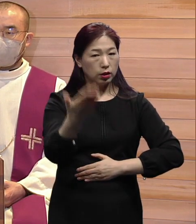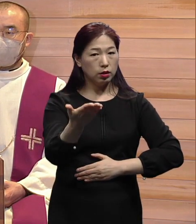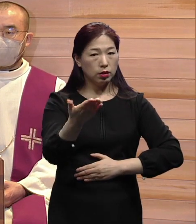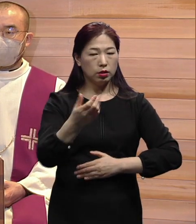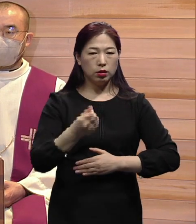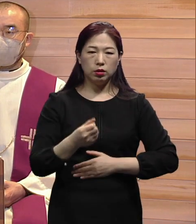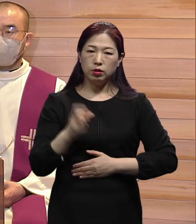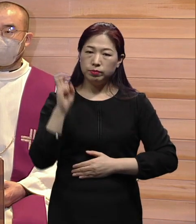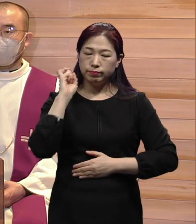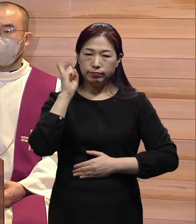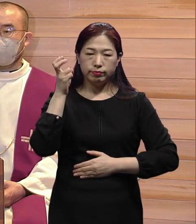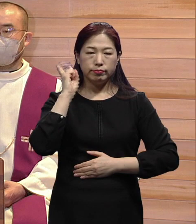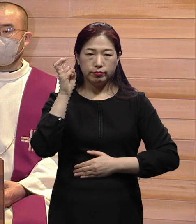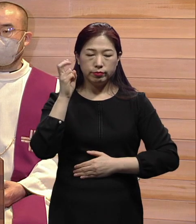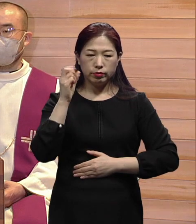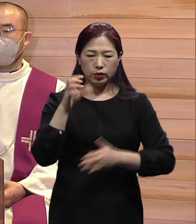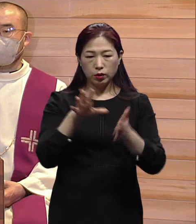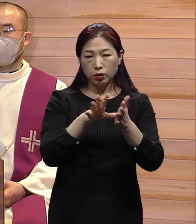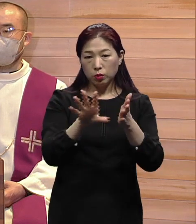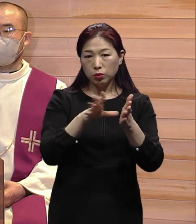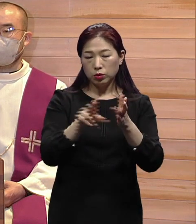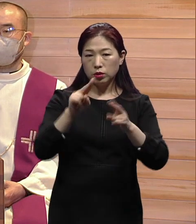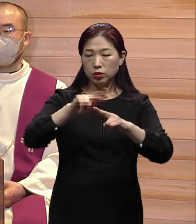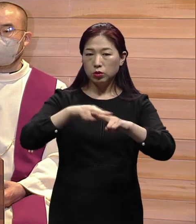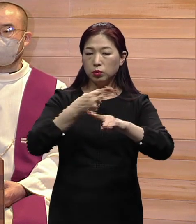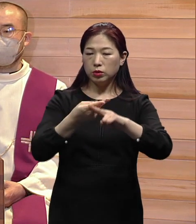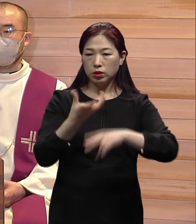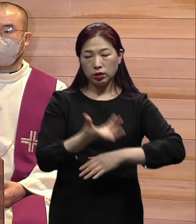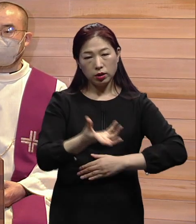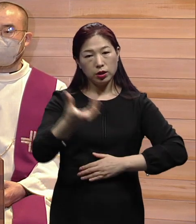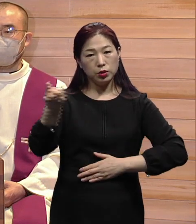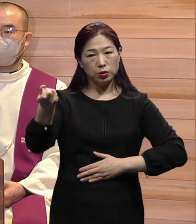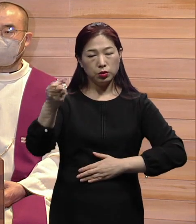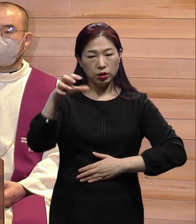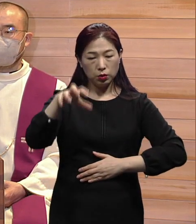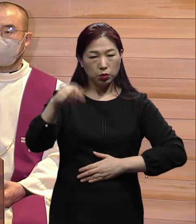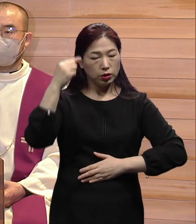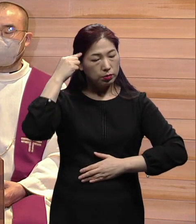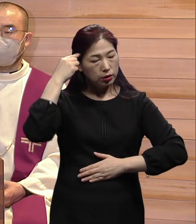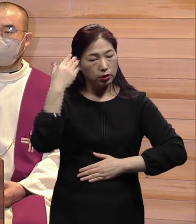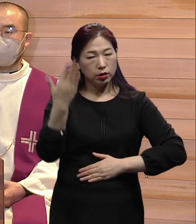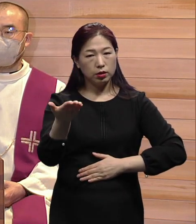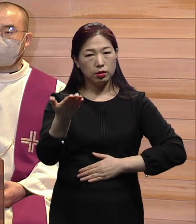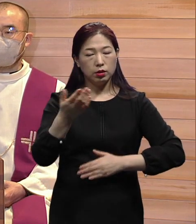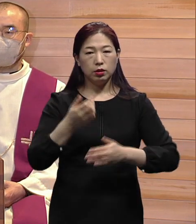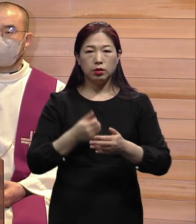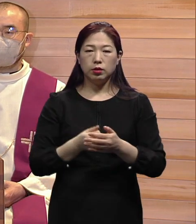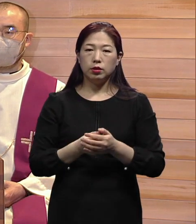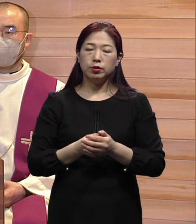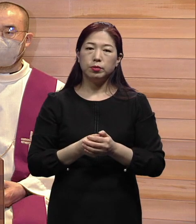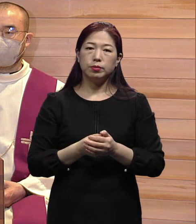혹 물질적인 그 무엇을 들고 가야만 하는 것은 아닙니까?